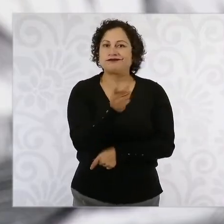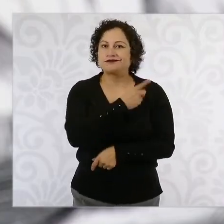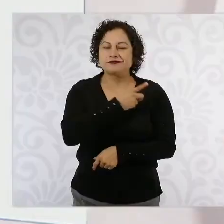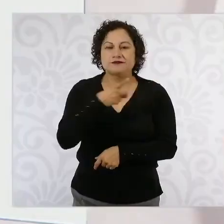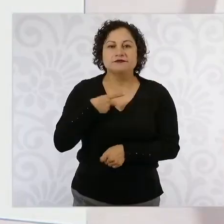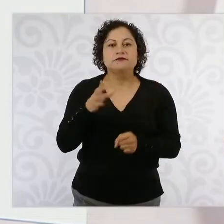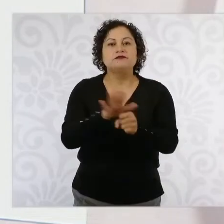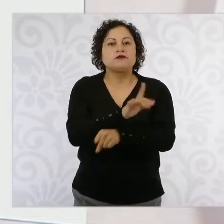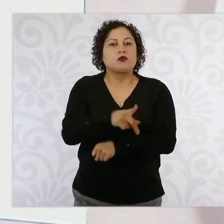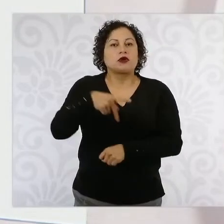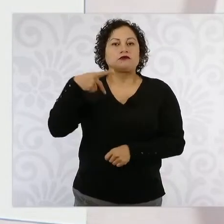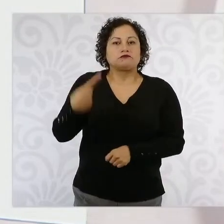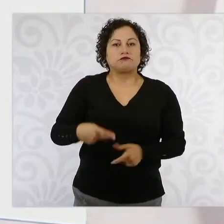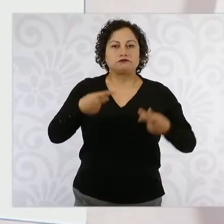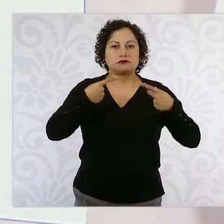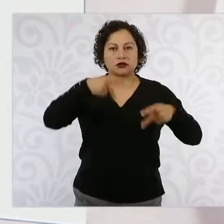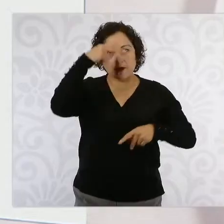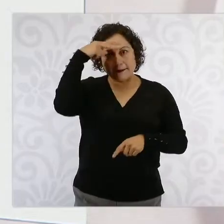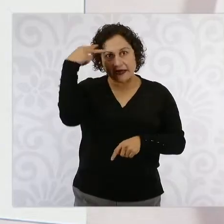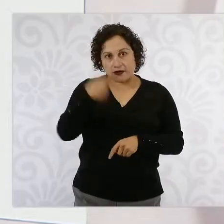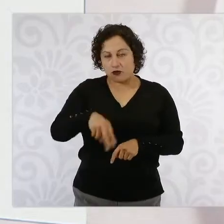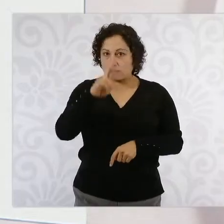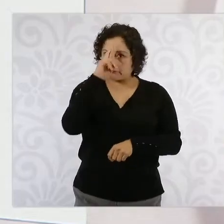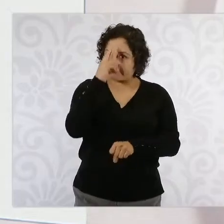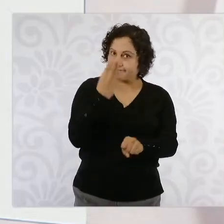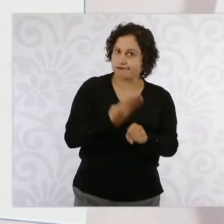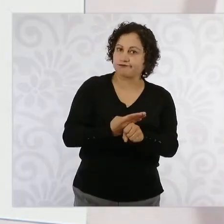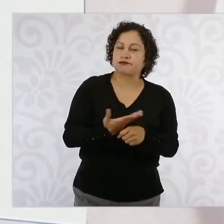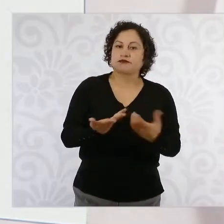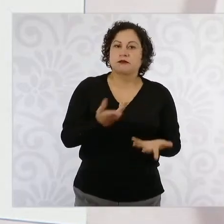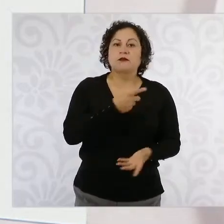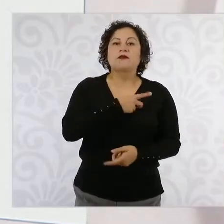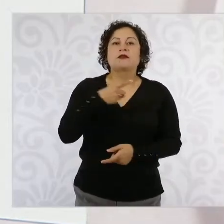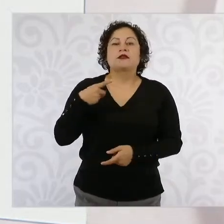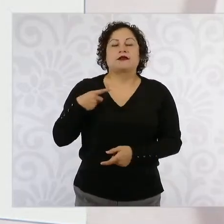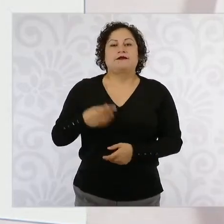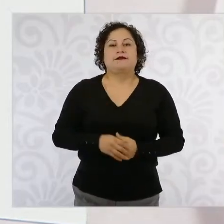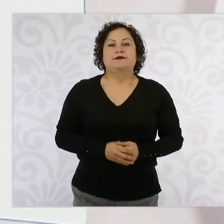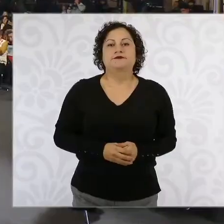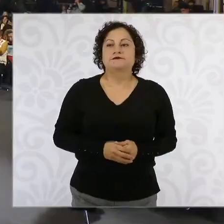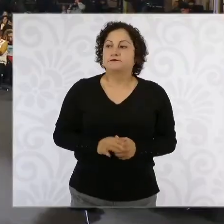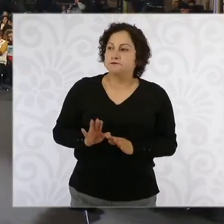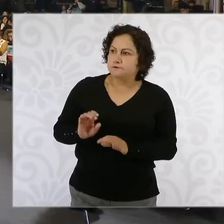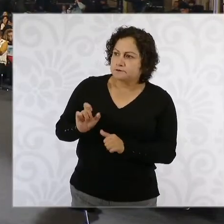las mexicanas y de los mexicanos no sé si quieras comentar algo más Diego sobre esto